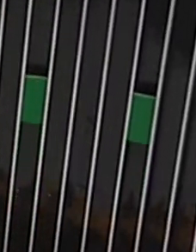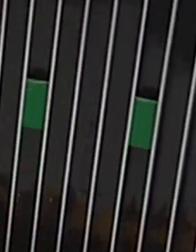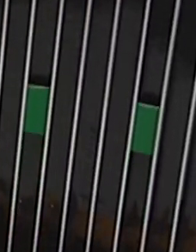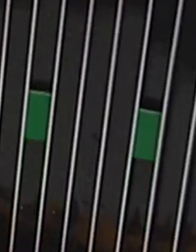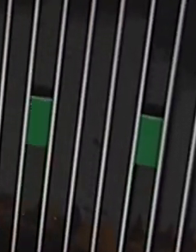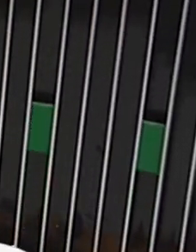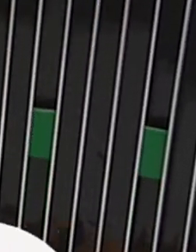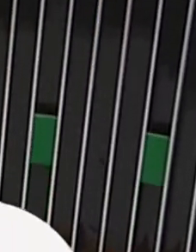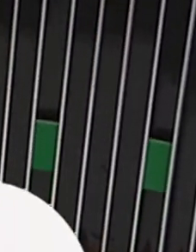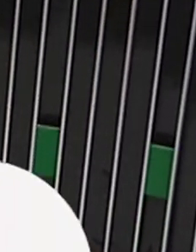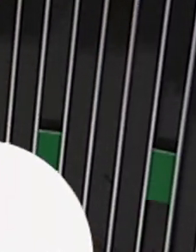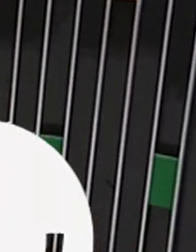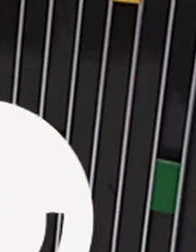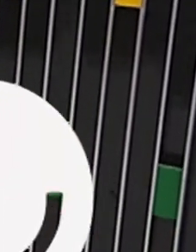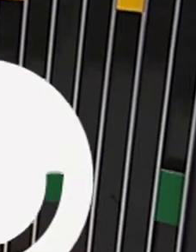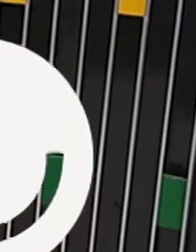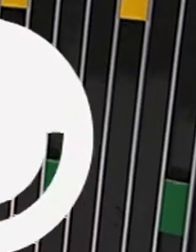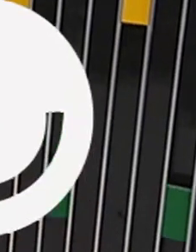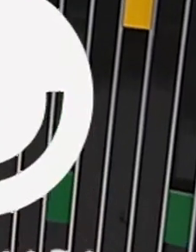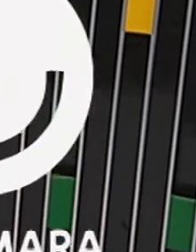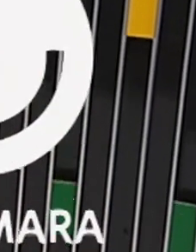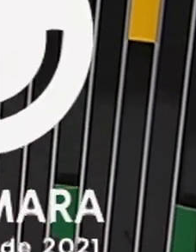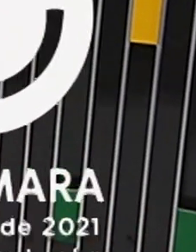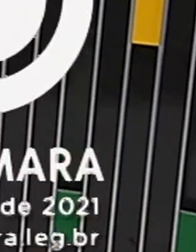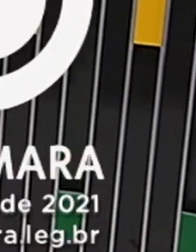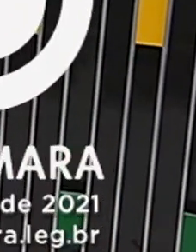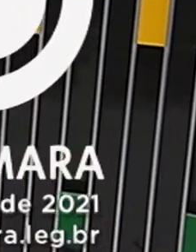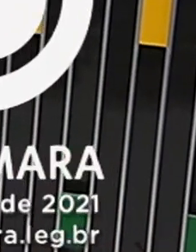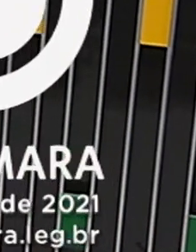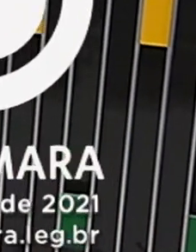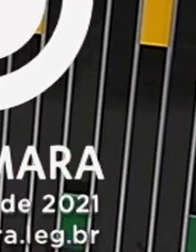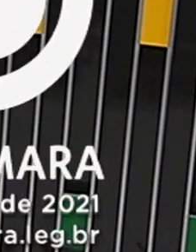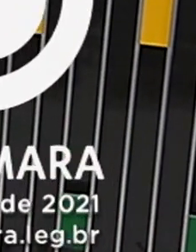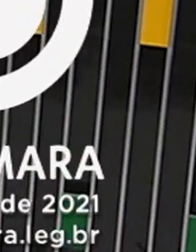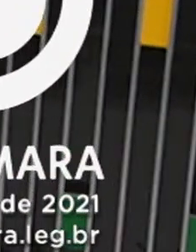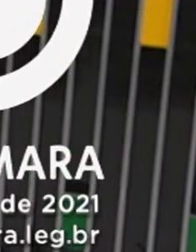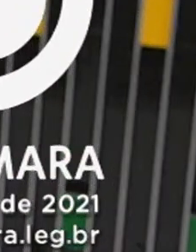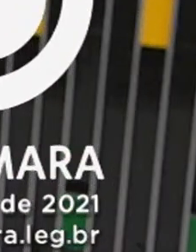CRIADA EM 2012 PELA CÂMARA DOS DEPUTADOS E VEM CRESCENDO SIGNIFICATIVAMENTE A CADA ANO COM O NOSSO INVESTIMENTO E DAS